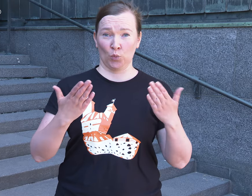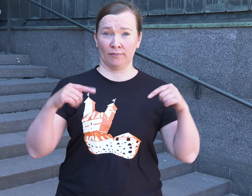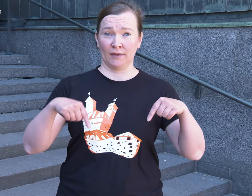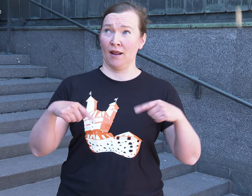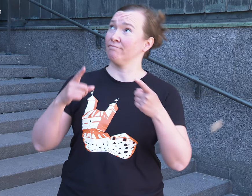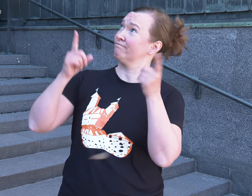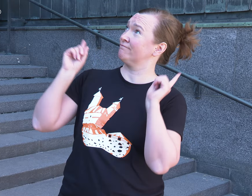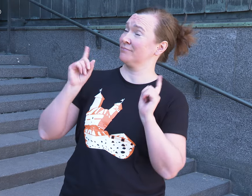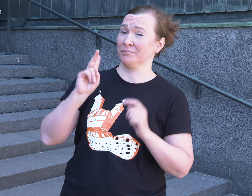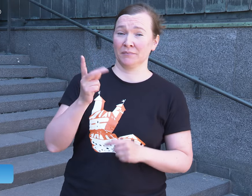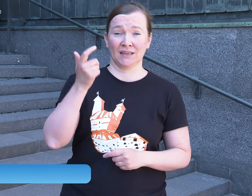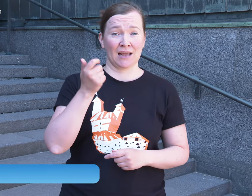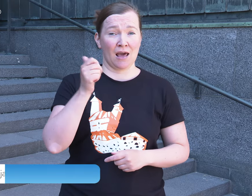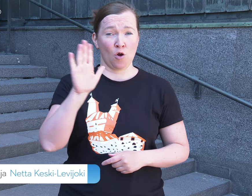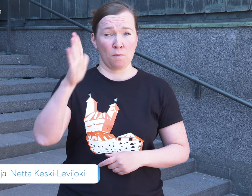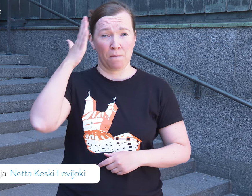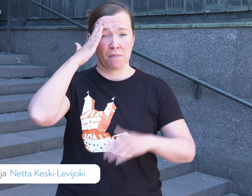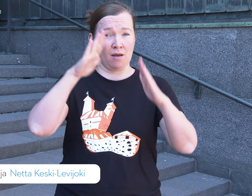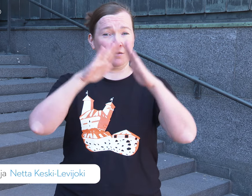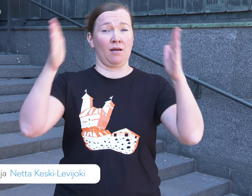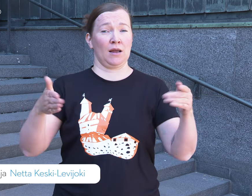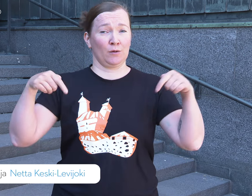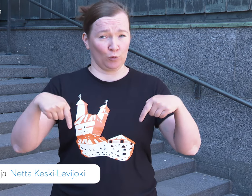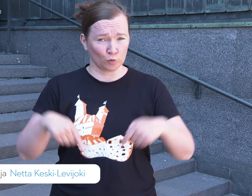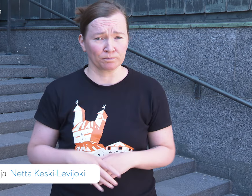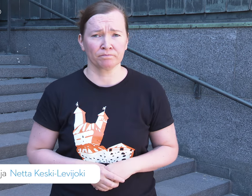Olemme nyt Kelan päätoimitalolla.